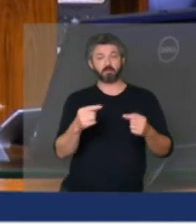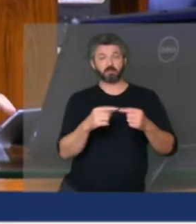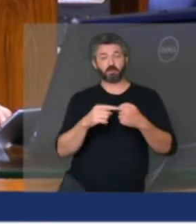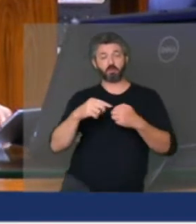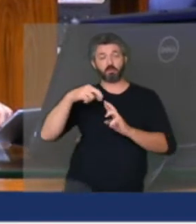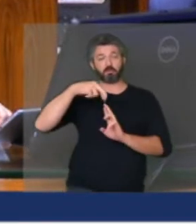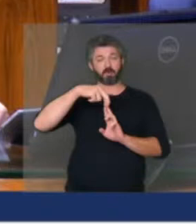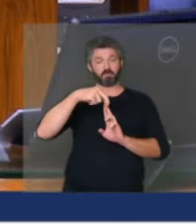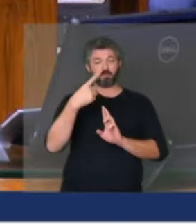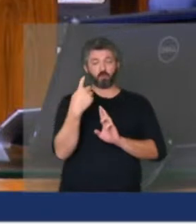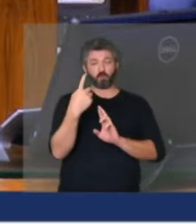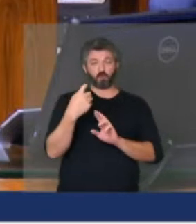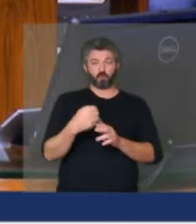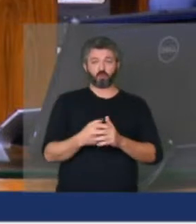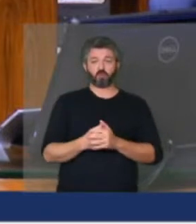RETIRADA DE PAUTA, QUE REQUERER NOS TERMOS DO